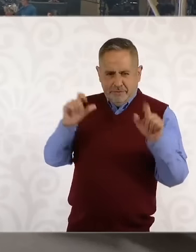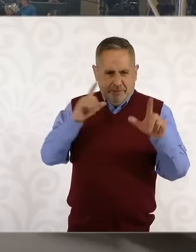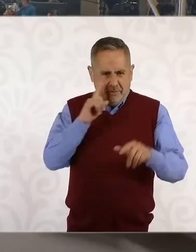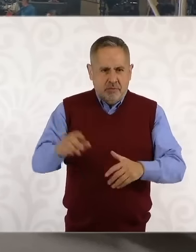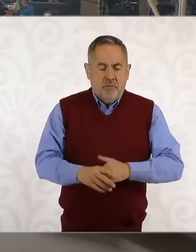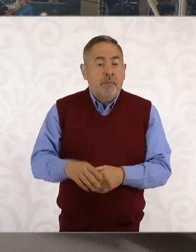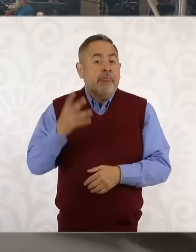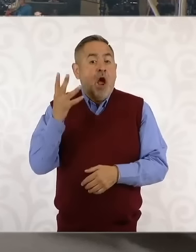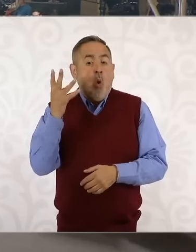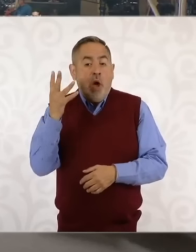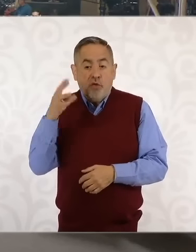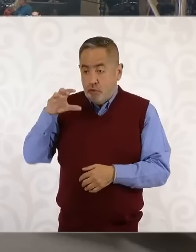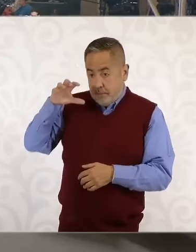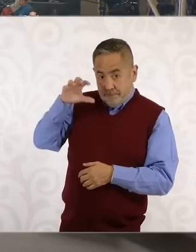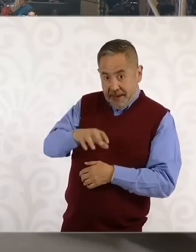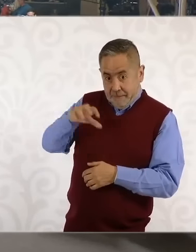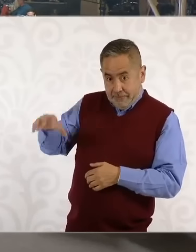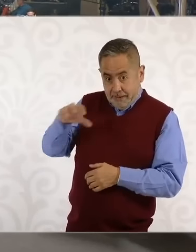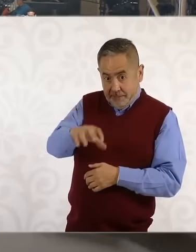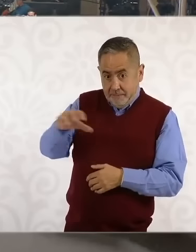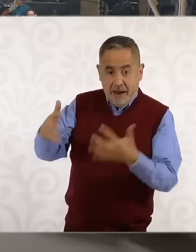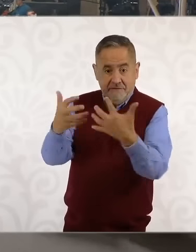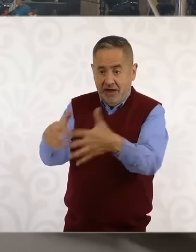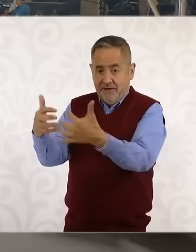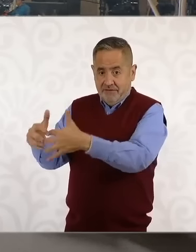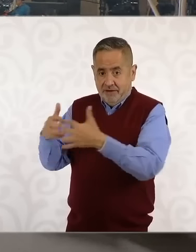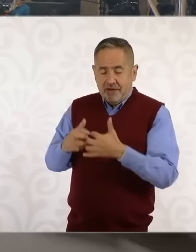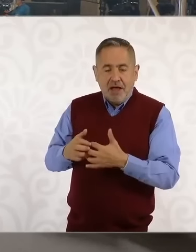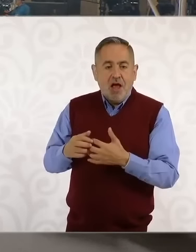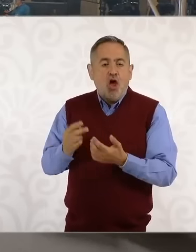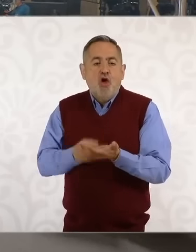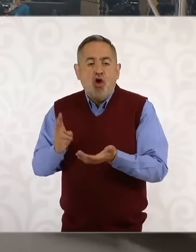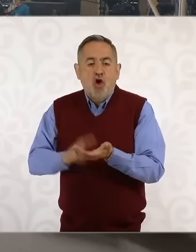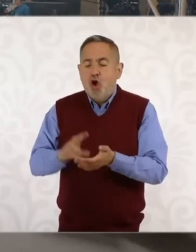Cuatro plantas de ciclo combinado. ¿Qué es el ciclo combinado? Que tiene una turbina de gas